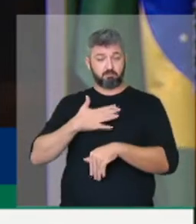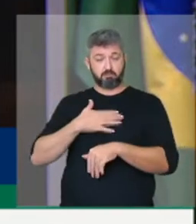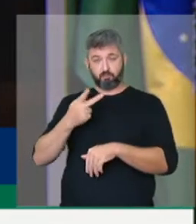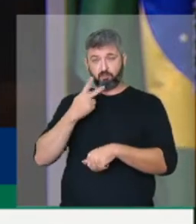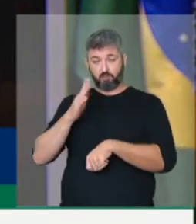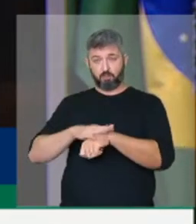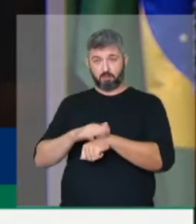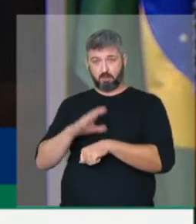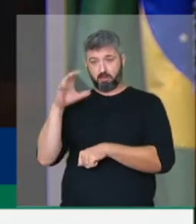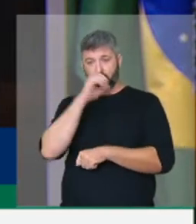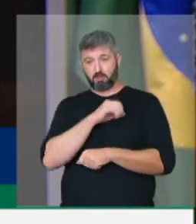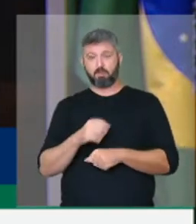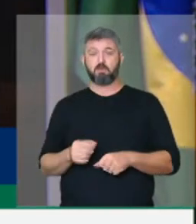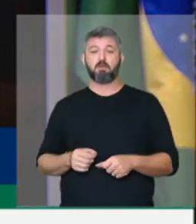MEU TEMPO, SR. PRESIDENTE, EU QUERO FALAR SOBRE O DIA